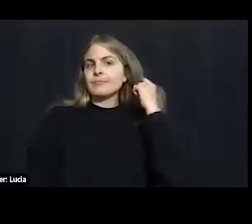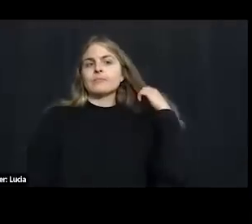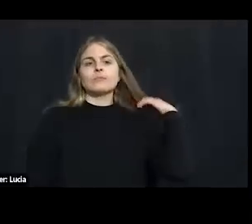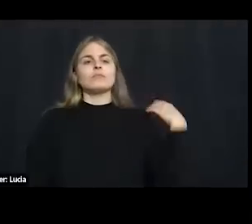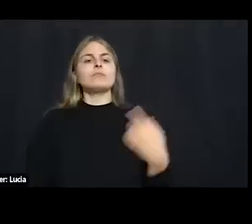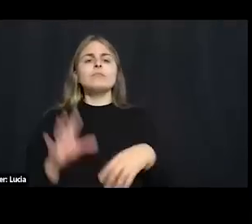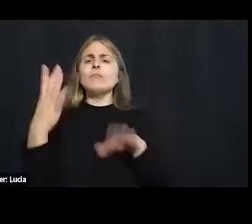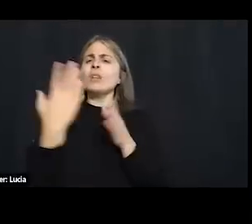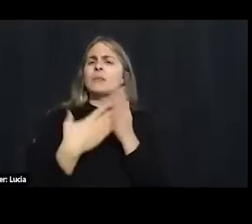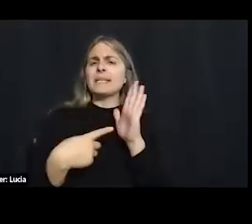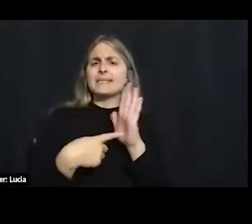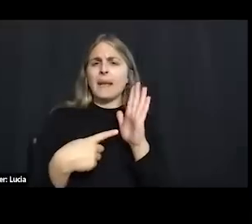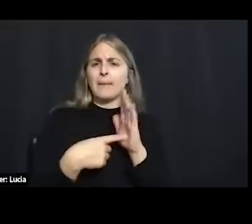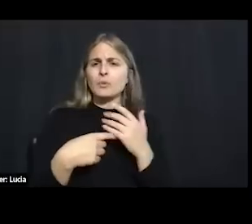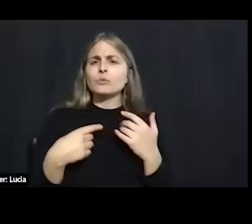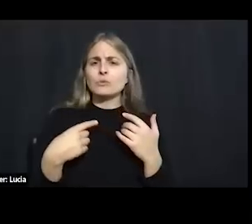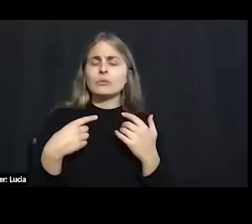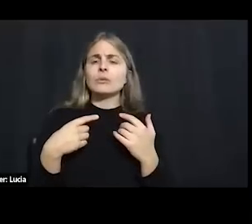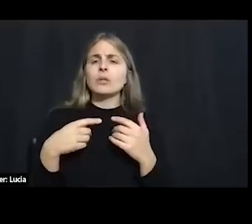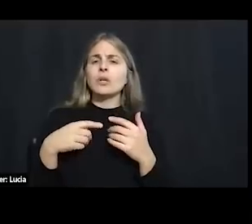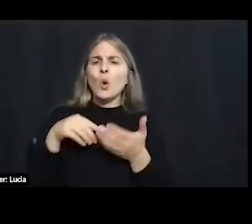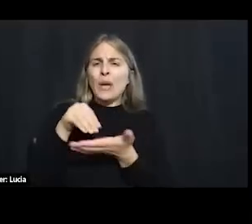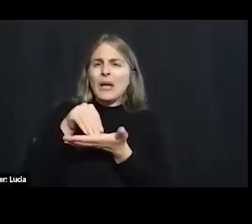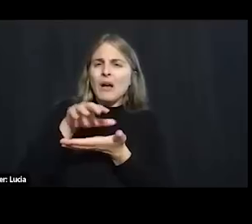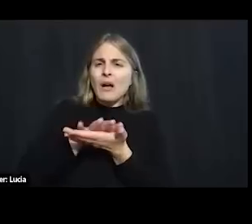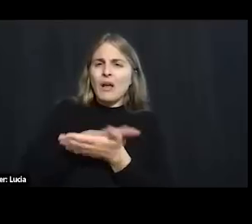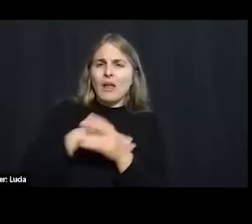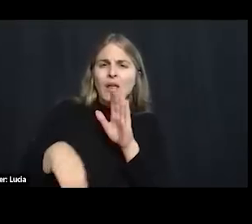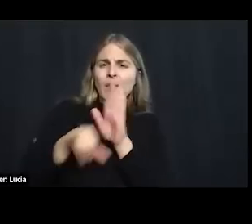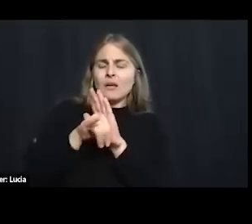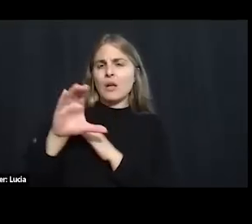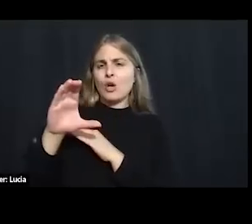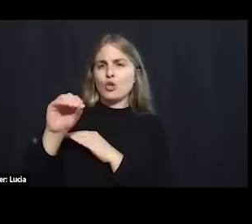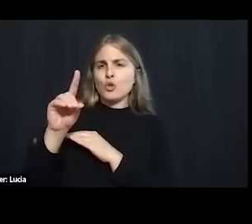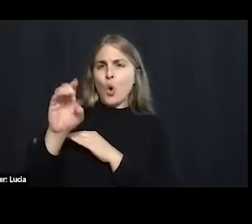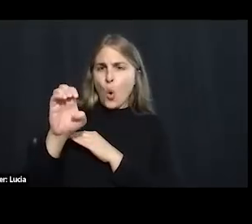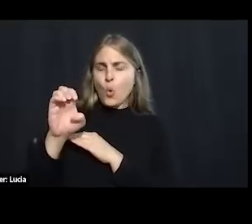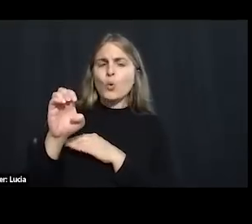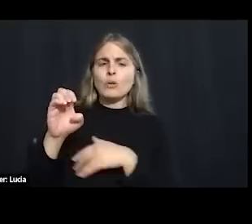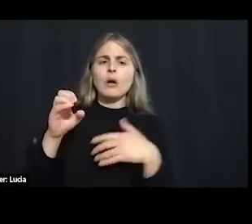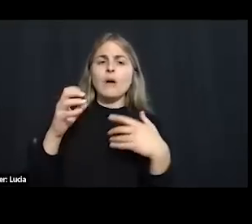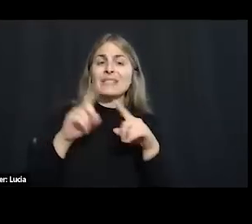Y ejemplos de estos, lo que hicimos, codificamos el apoyo que recibieron en estos apoyos distales